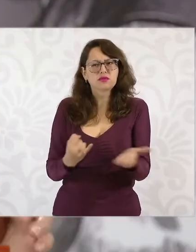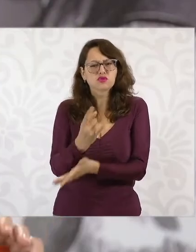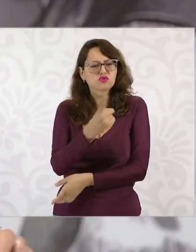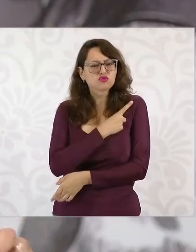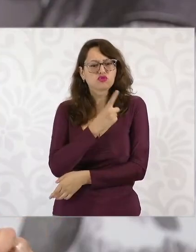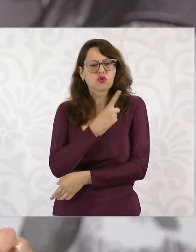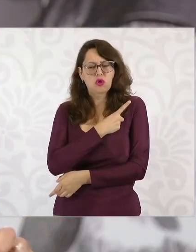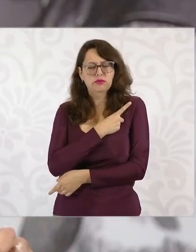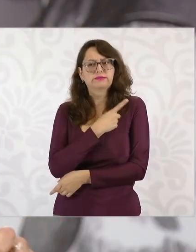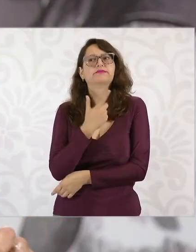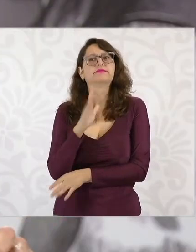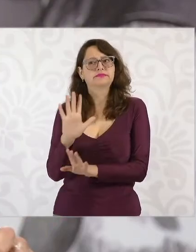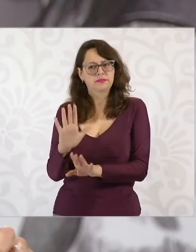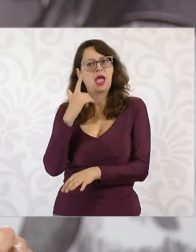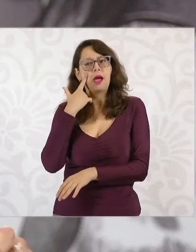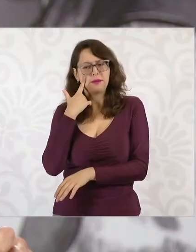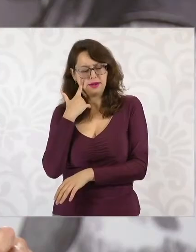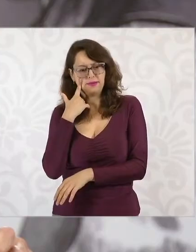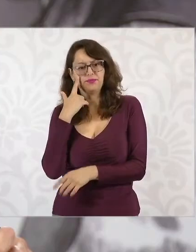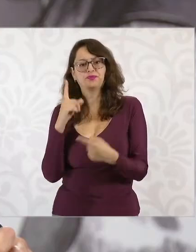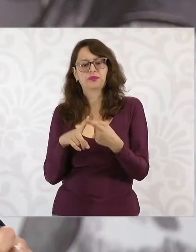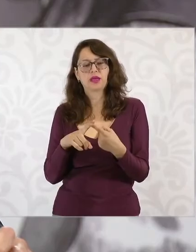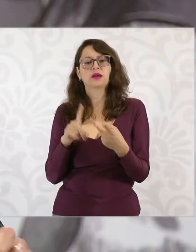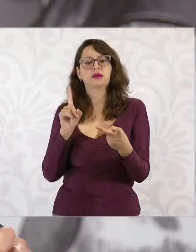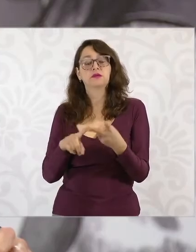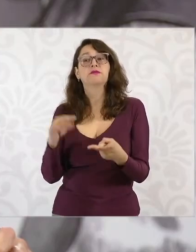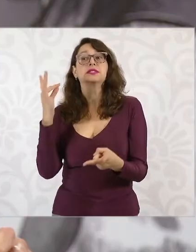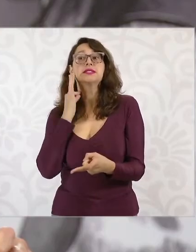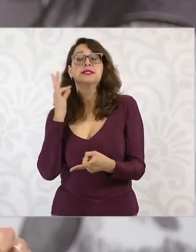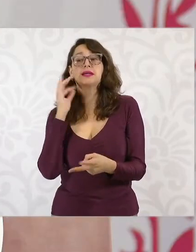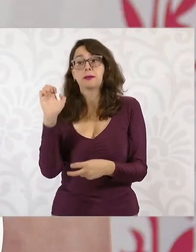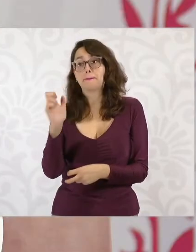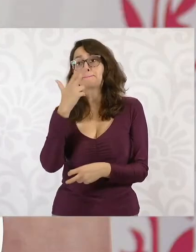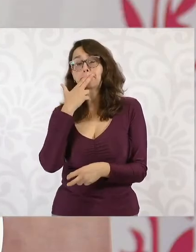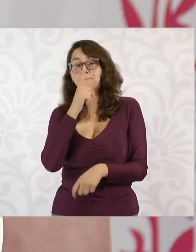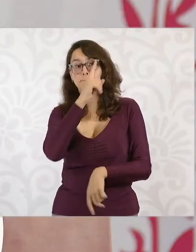de Investigación de la Fiscalía de Chihuahua y también pues al gobierno de los Estados Unidos,